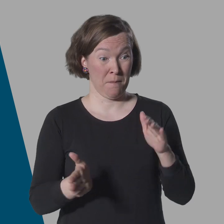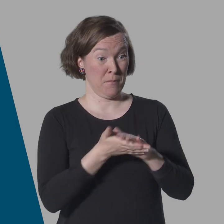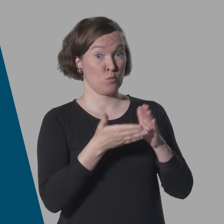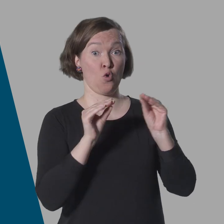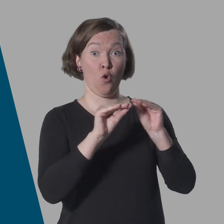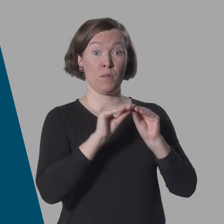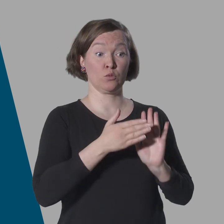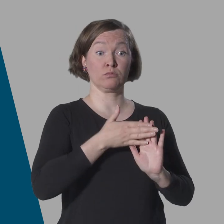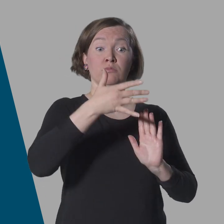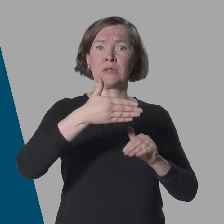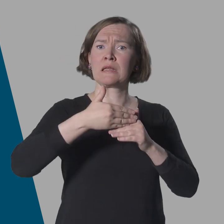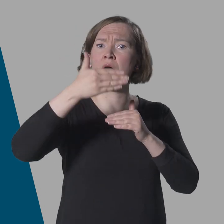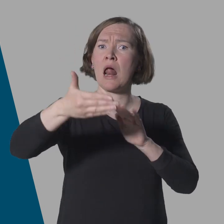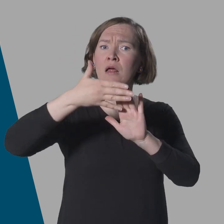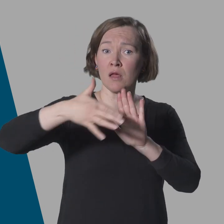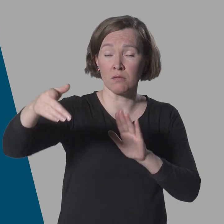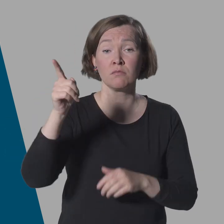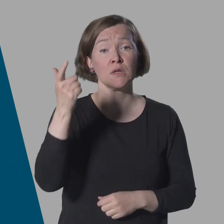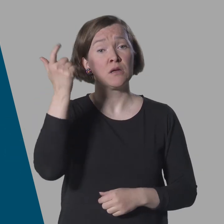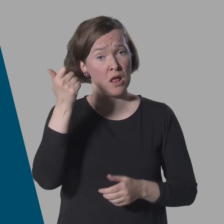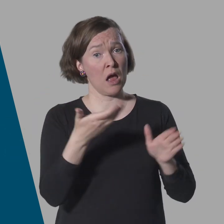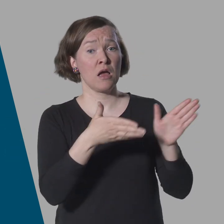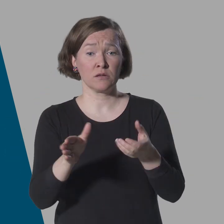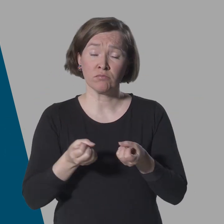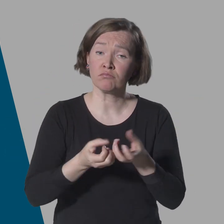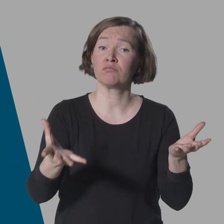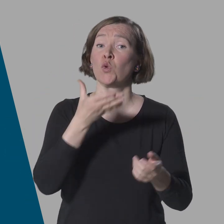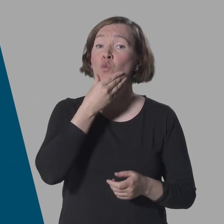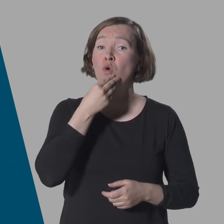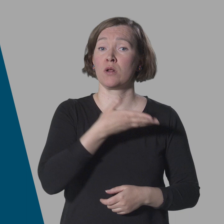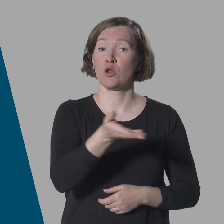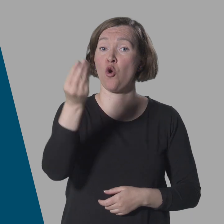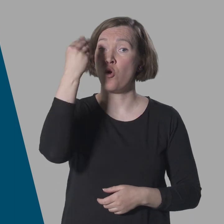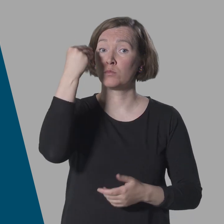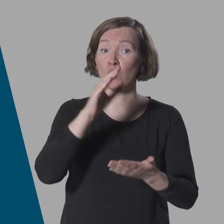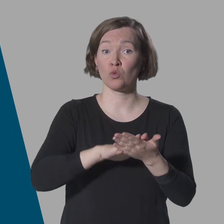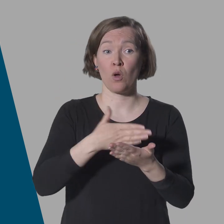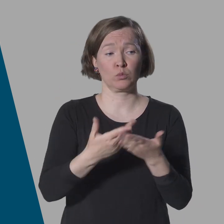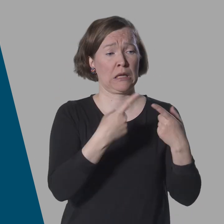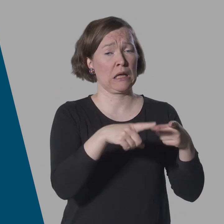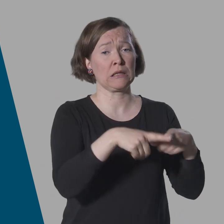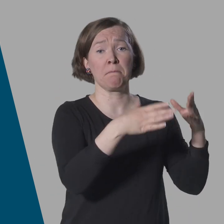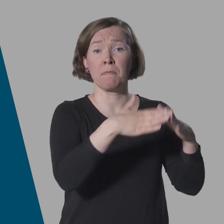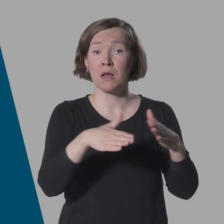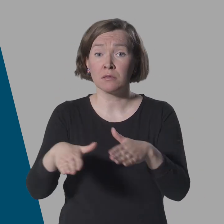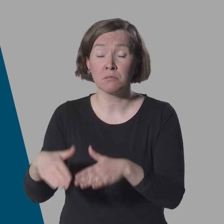Kela järjestää nuorille perusopetuksen jälkeistä opiskelutulkkausta -